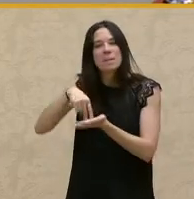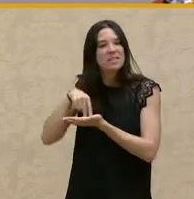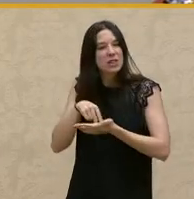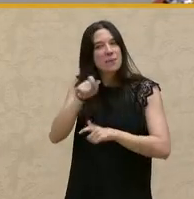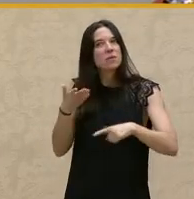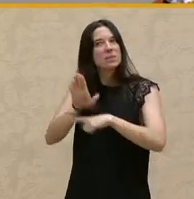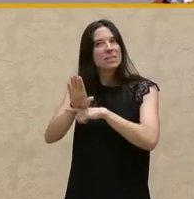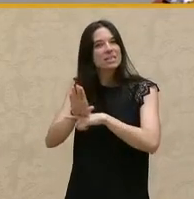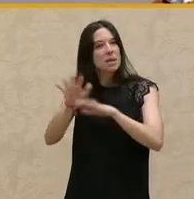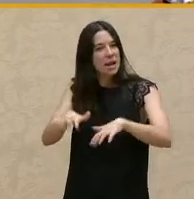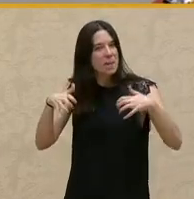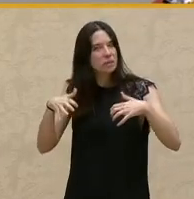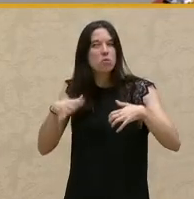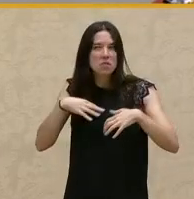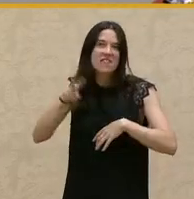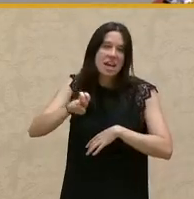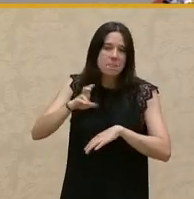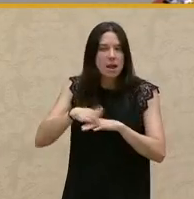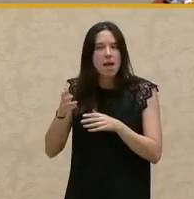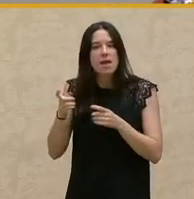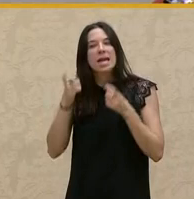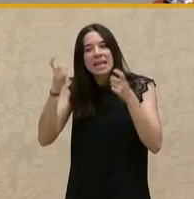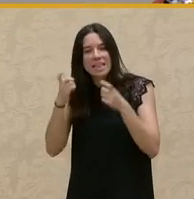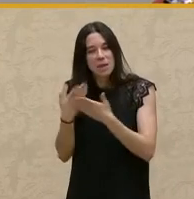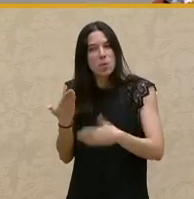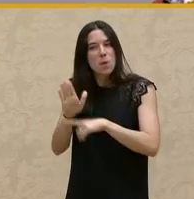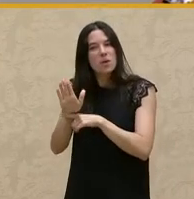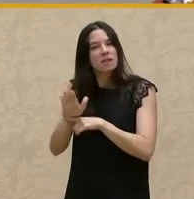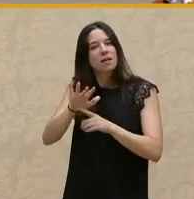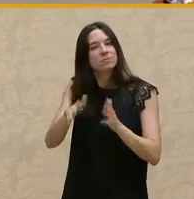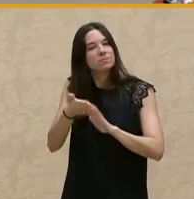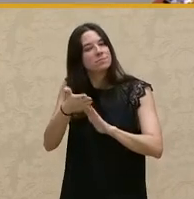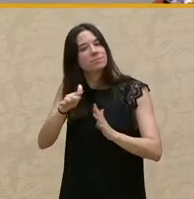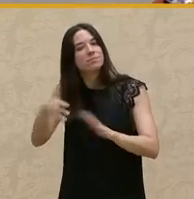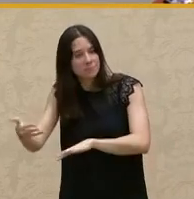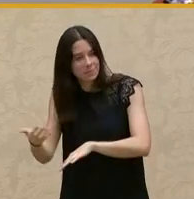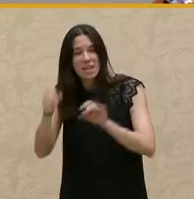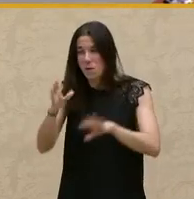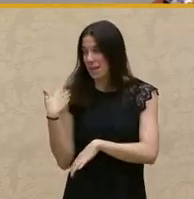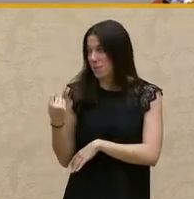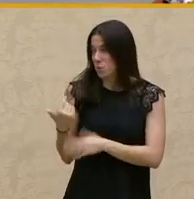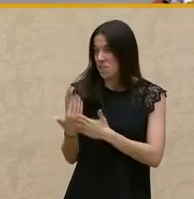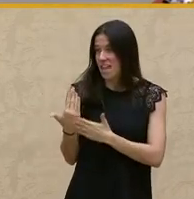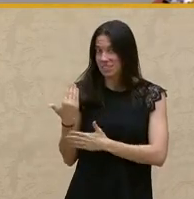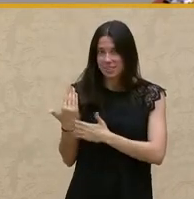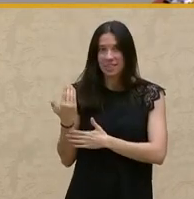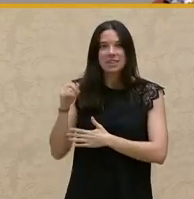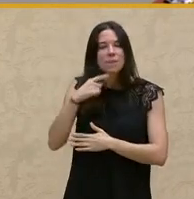sirva para encauzar esta propuesta. Como lo que ha ocurrido hace unos días con la proposición